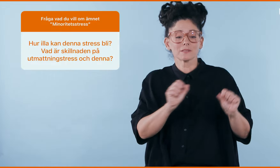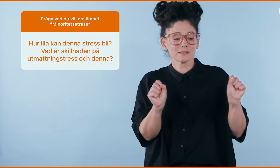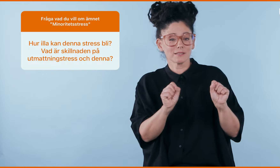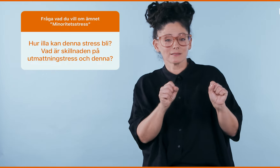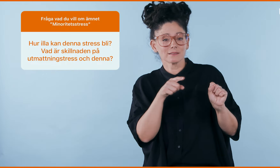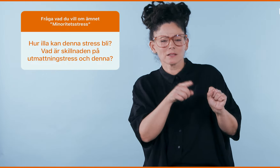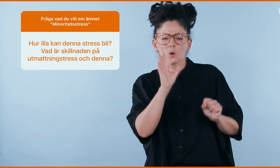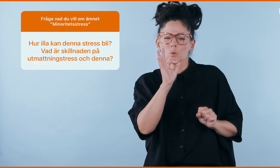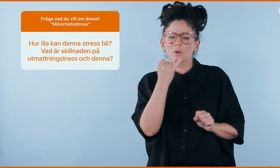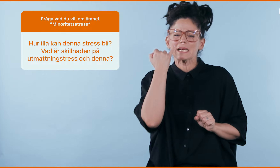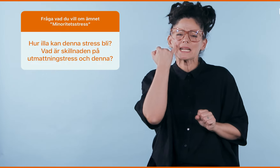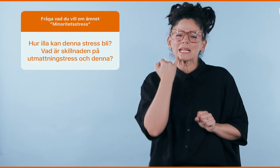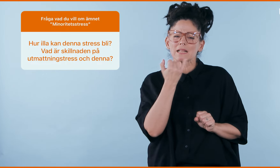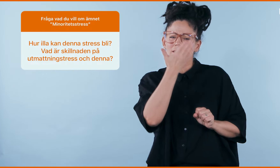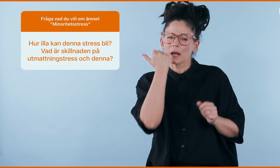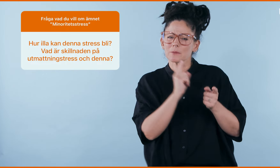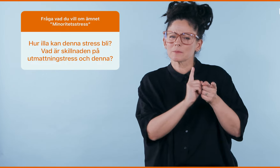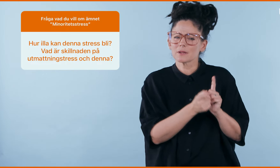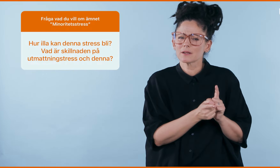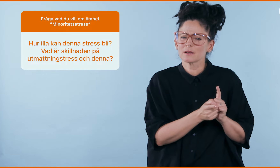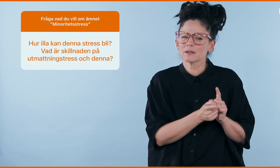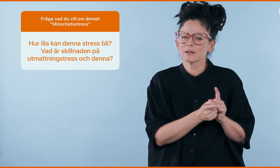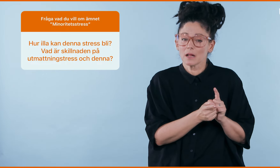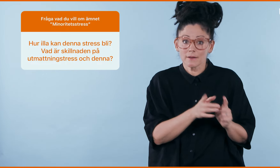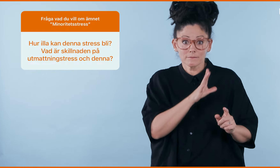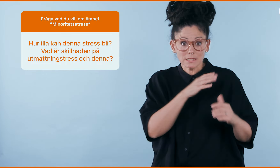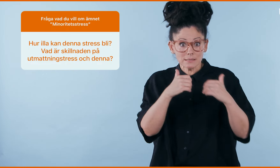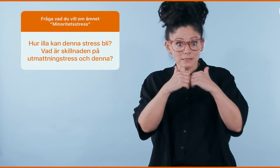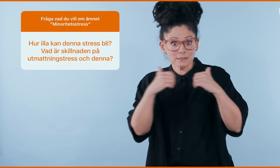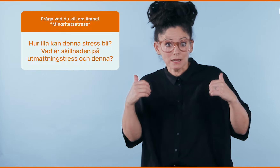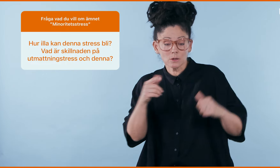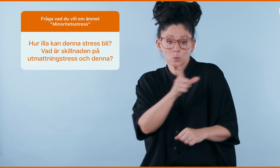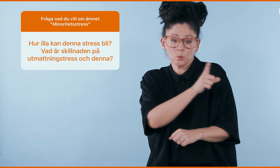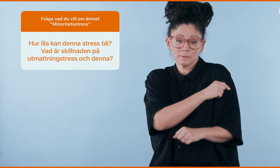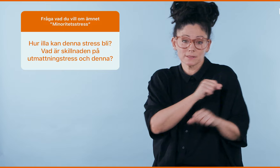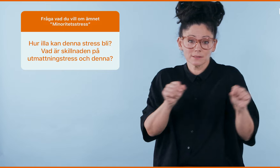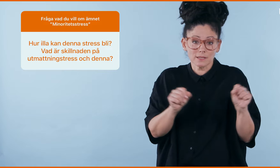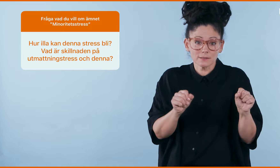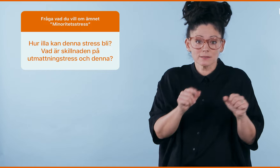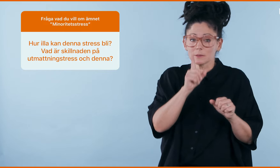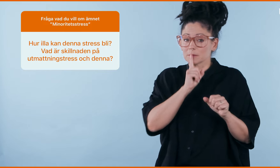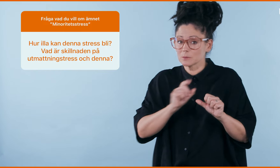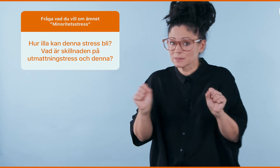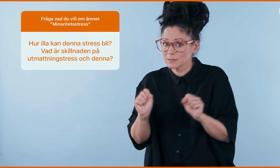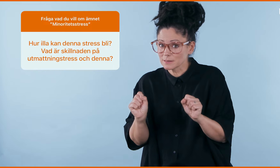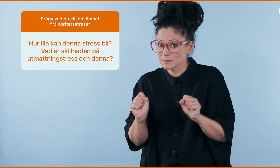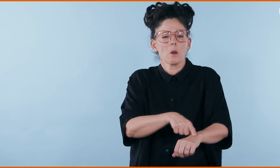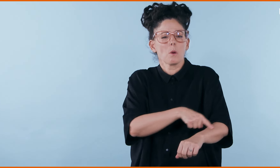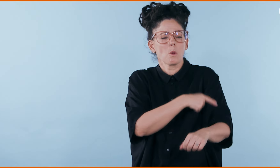Hur illa kan denna stress bli? Vad är skillnaden på utmattningsstress och minoritetsstress?